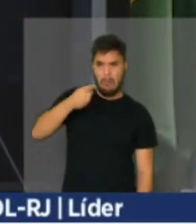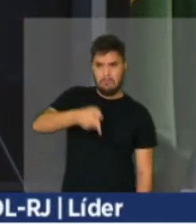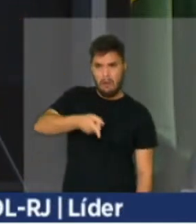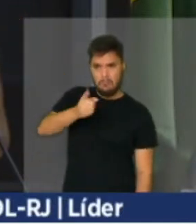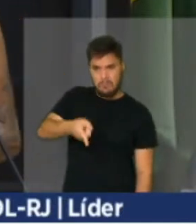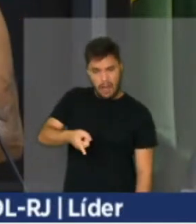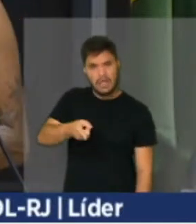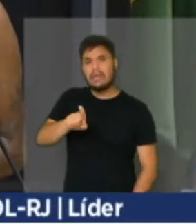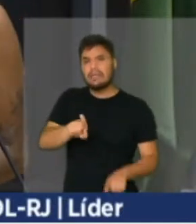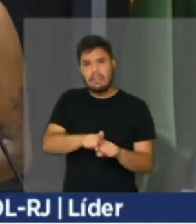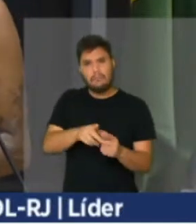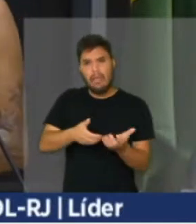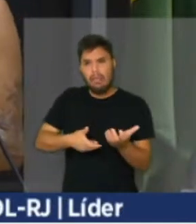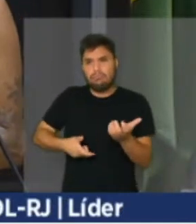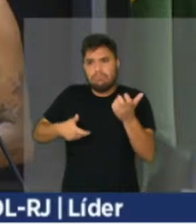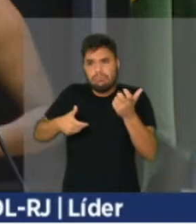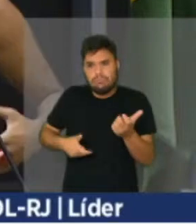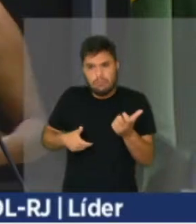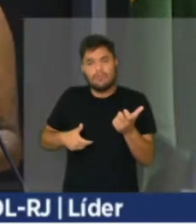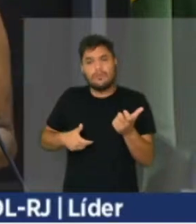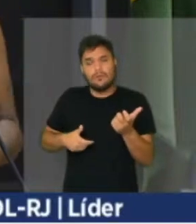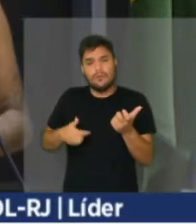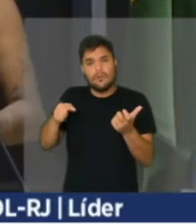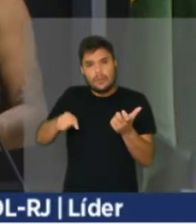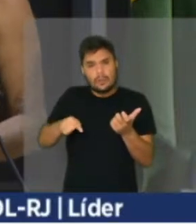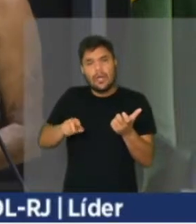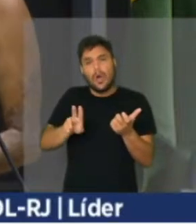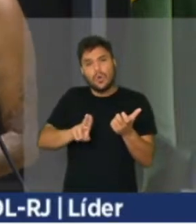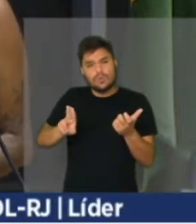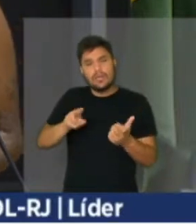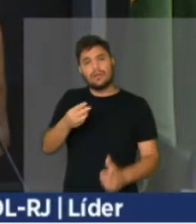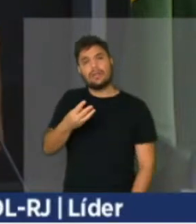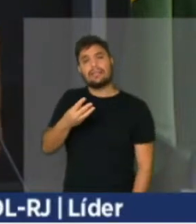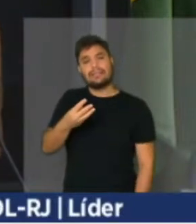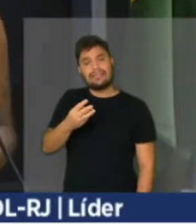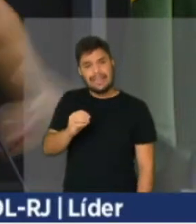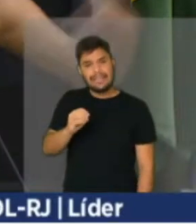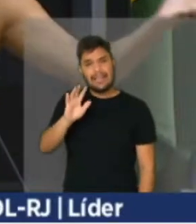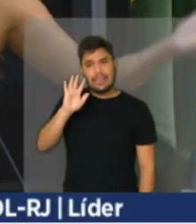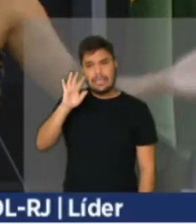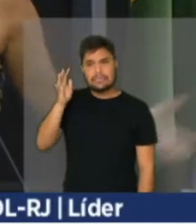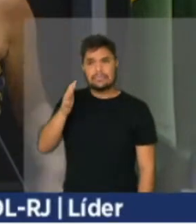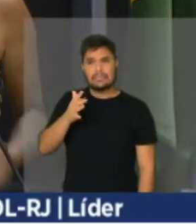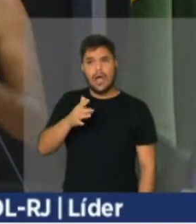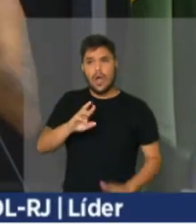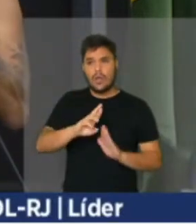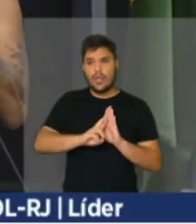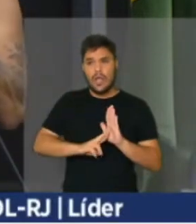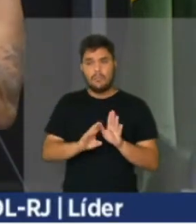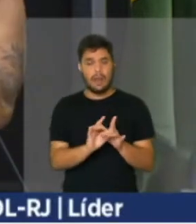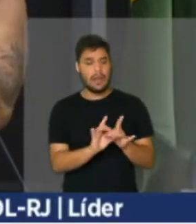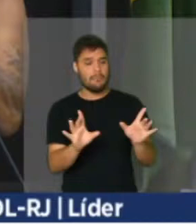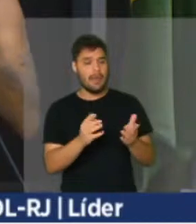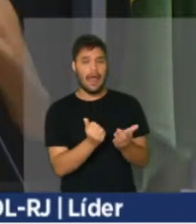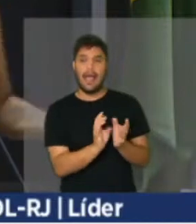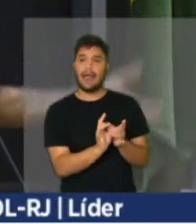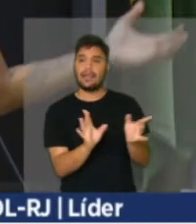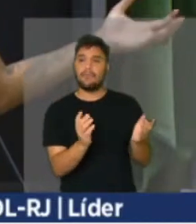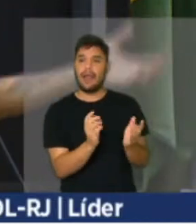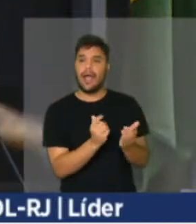AUTORITARISMO DE BOLSONARO, CHEGA O BRAÇO ARMADO DO ESTADO COM OS MAIS DE 30 ATOS NORMATIVOS PARA LIBERAR ARMA,